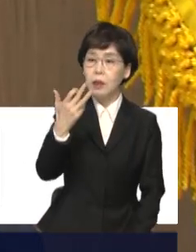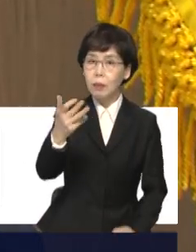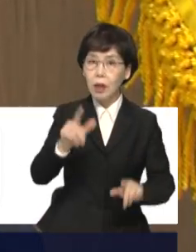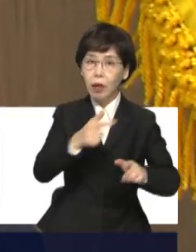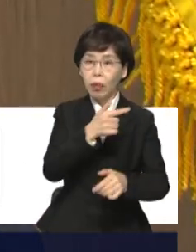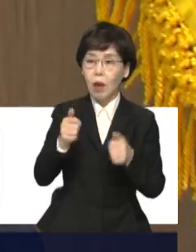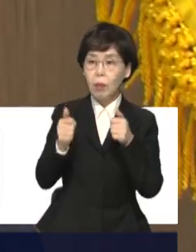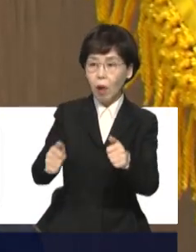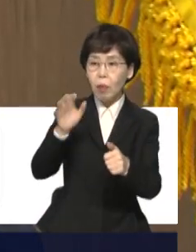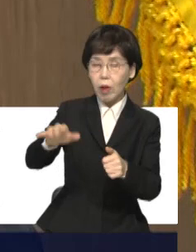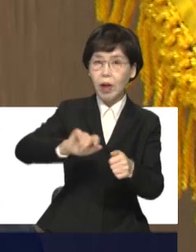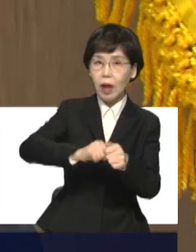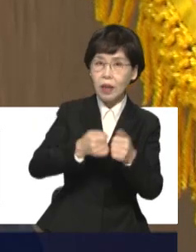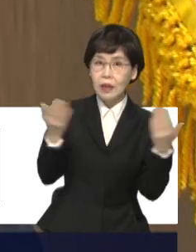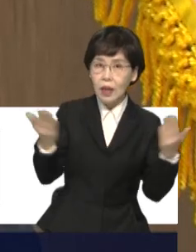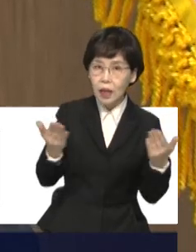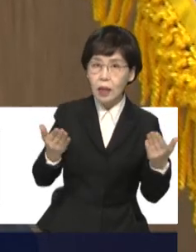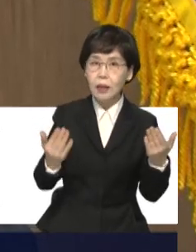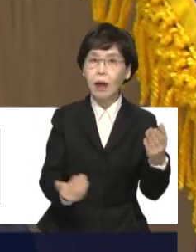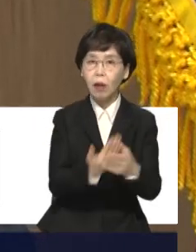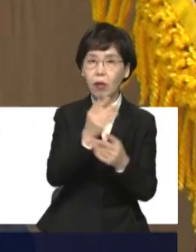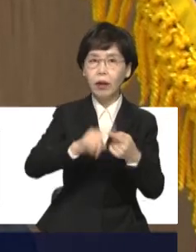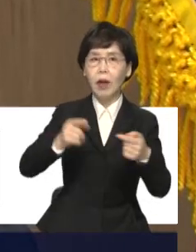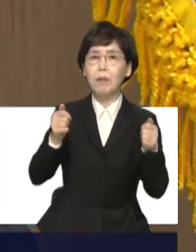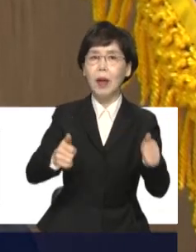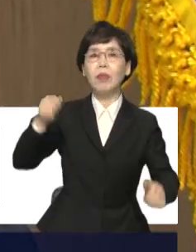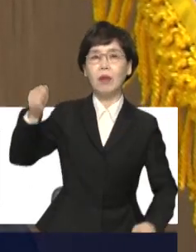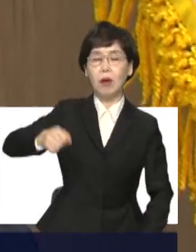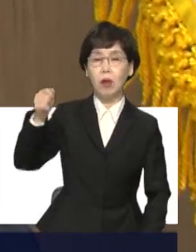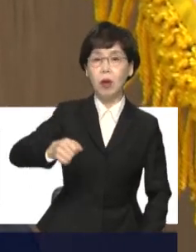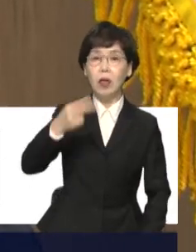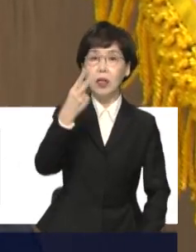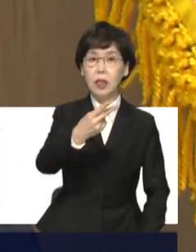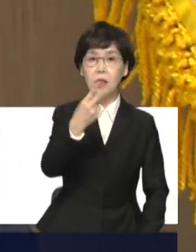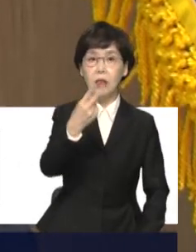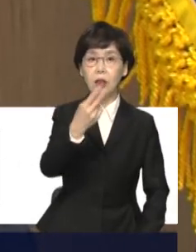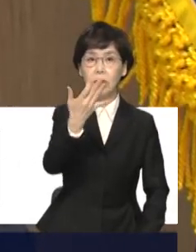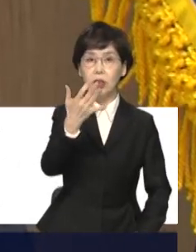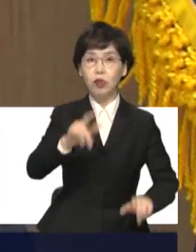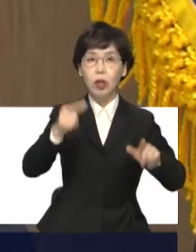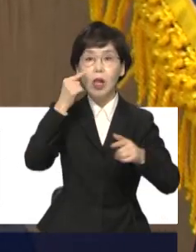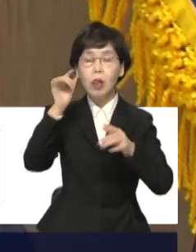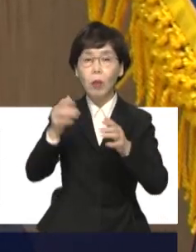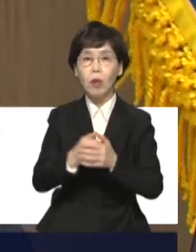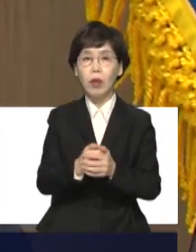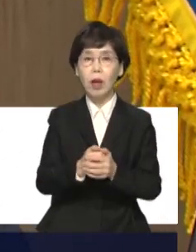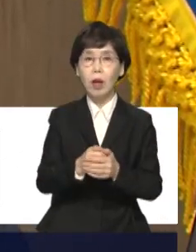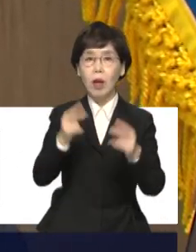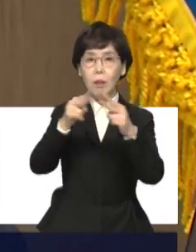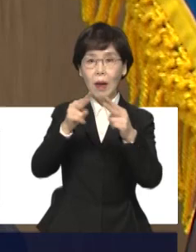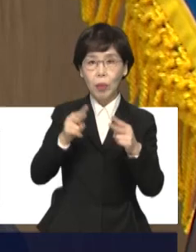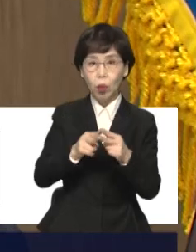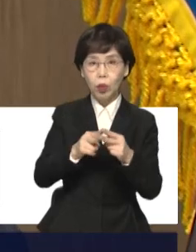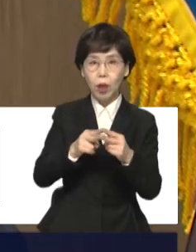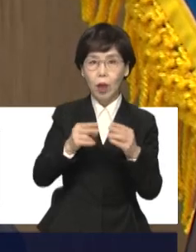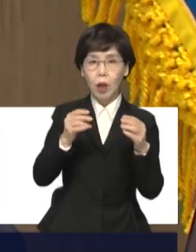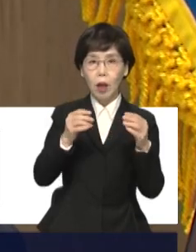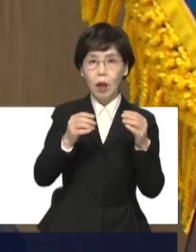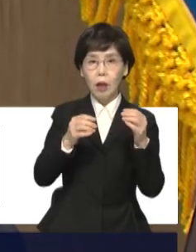2018년 대법원의 강제징용 사건 판결은 2019년 일본의 반도체 소재 수출 규제,